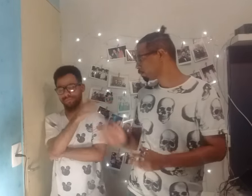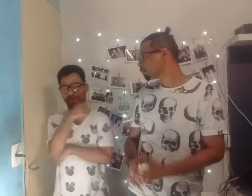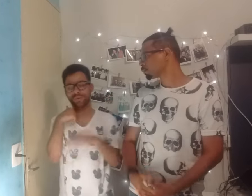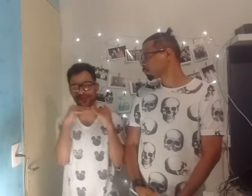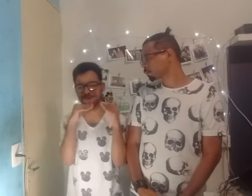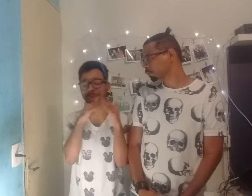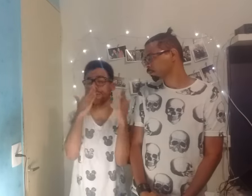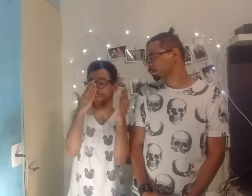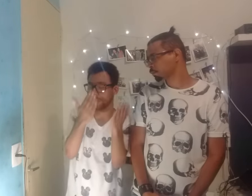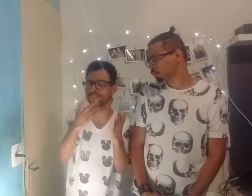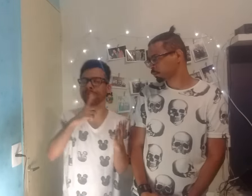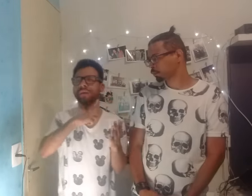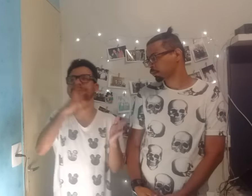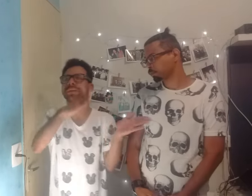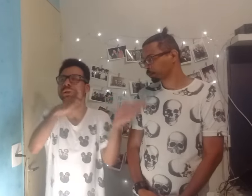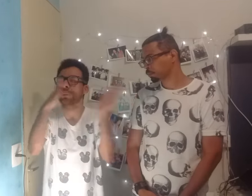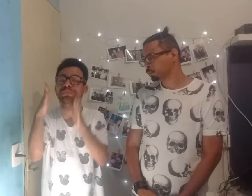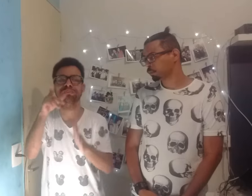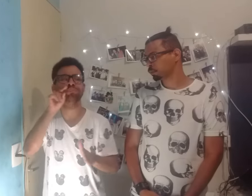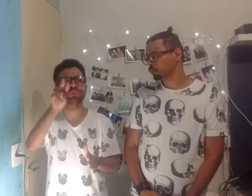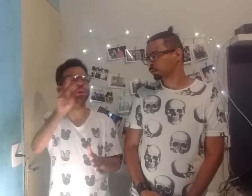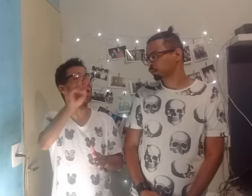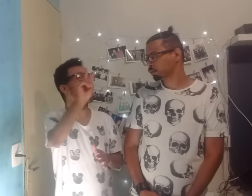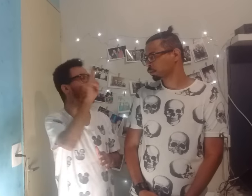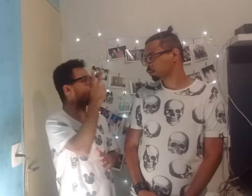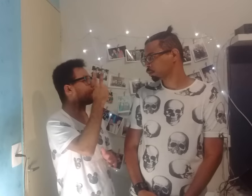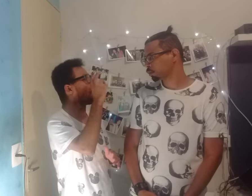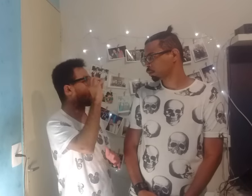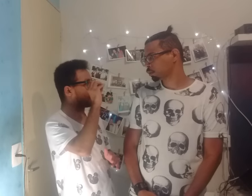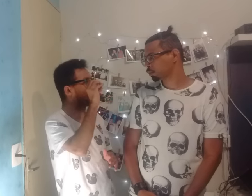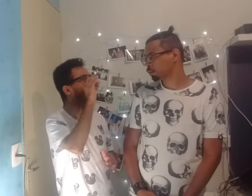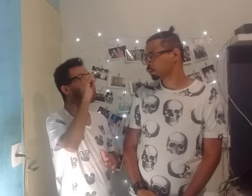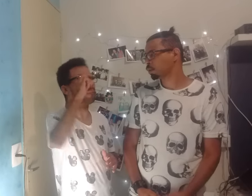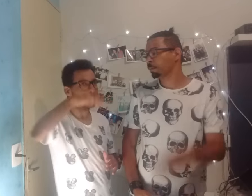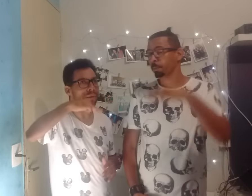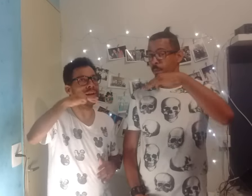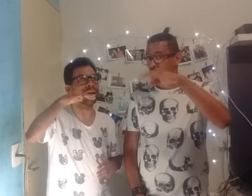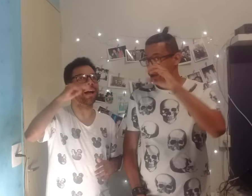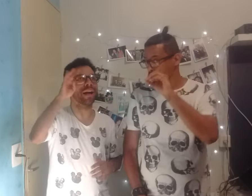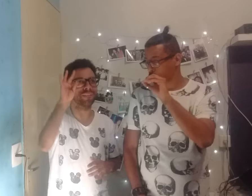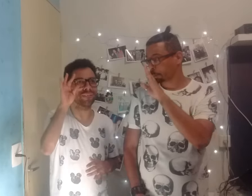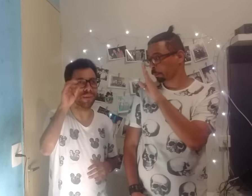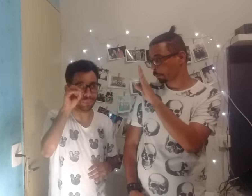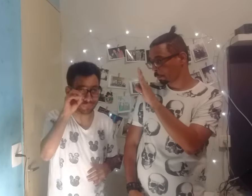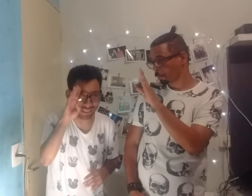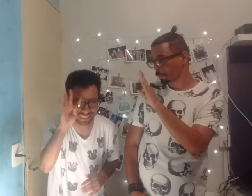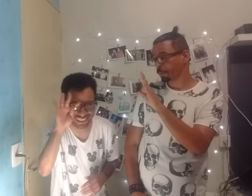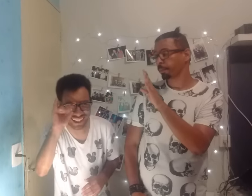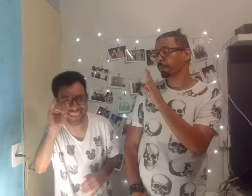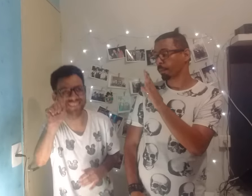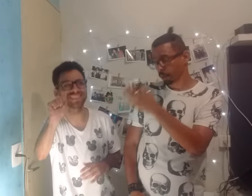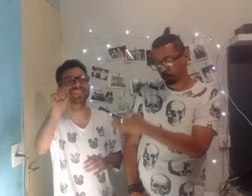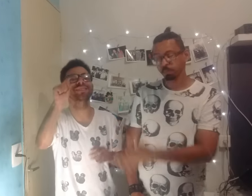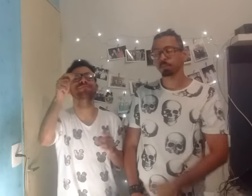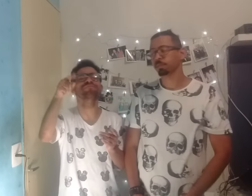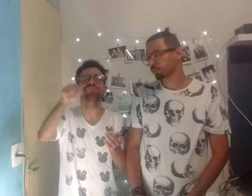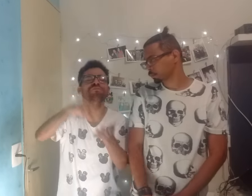certo concordo !! então lado! HOMO.. ? homofobia!